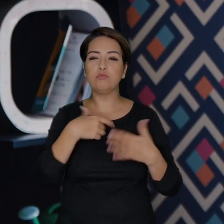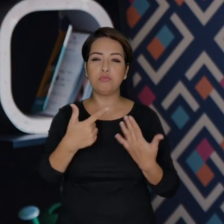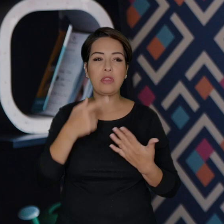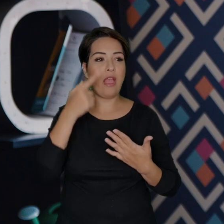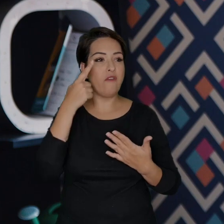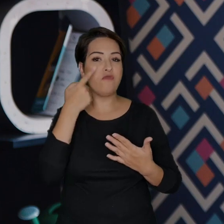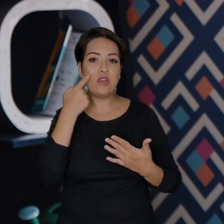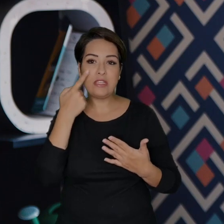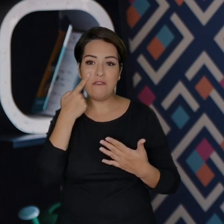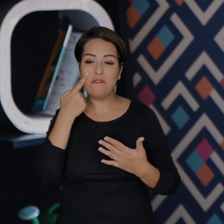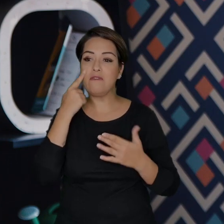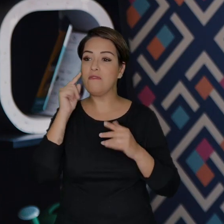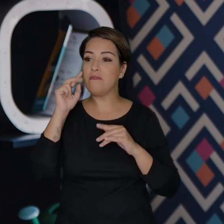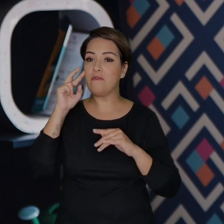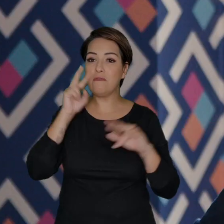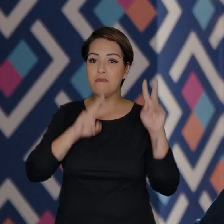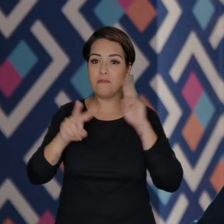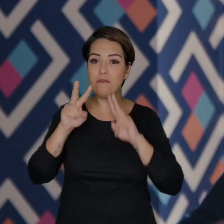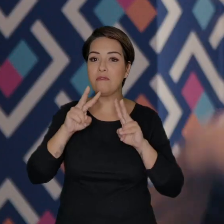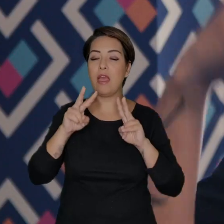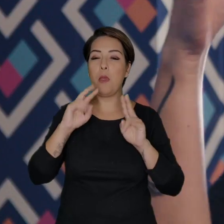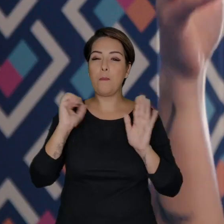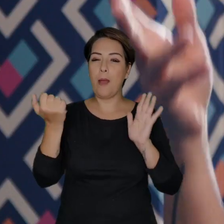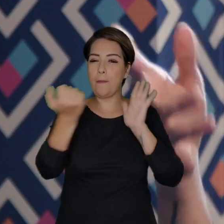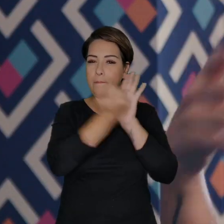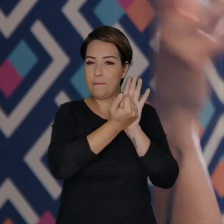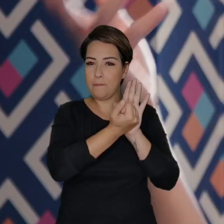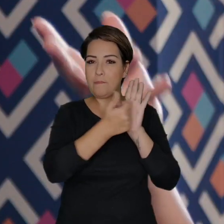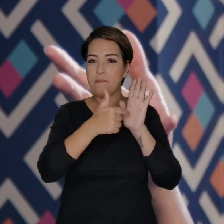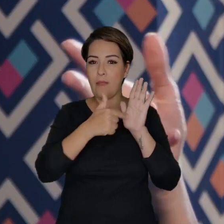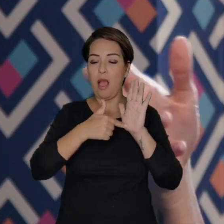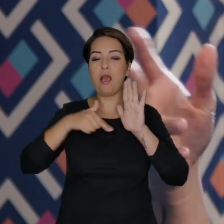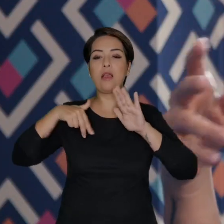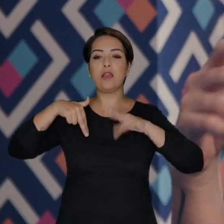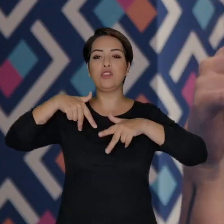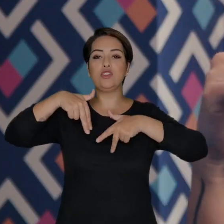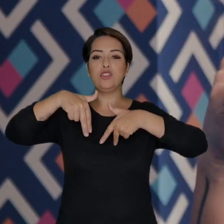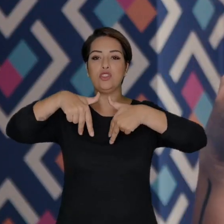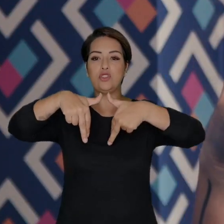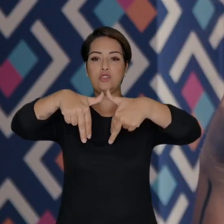É uma moda que você vê uma grande marca